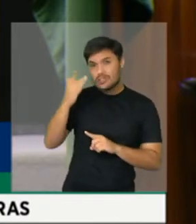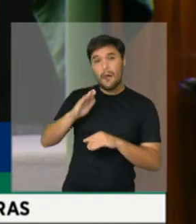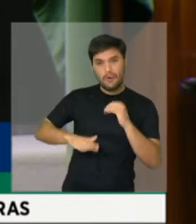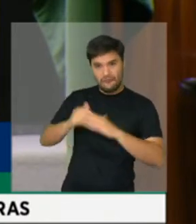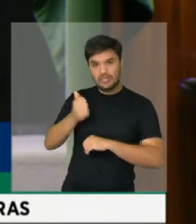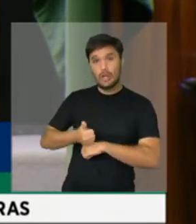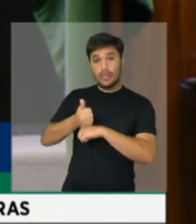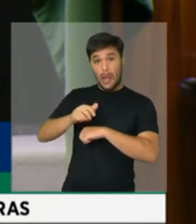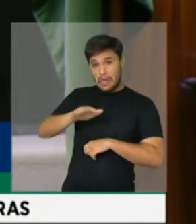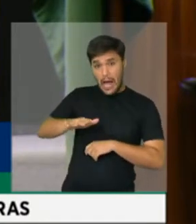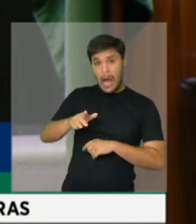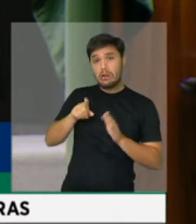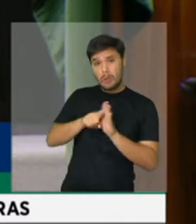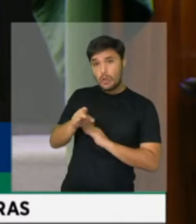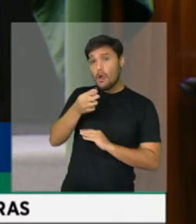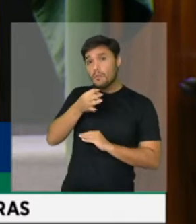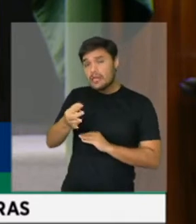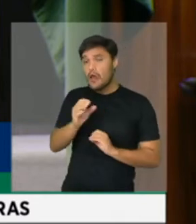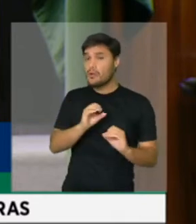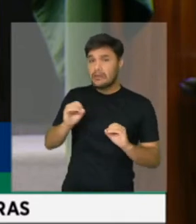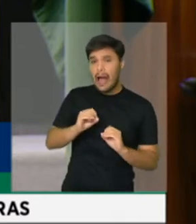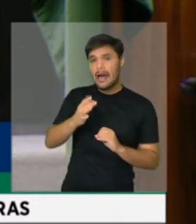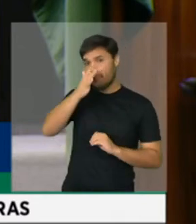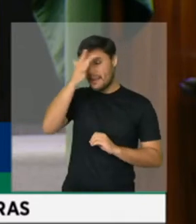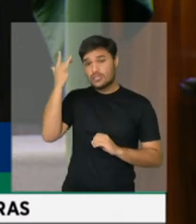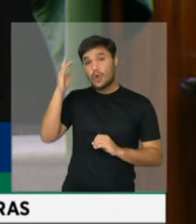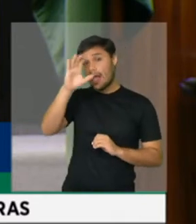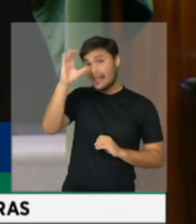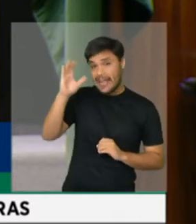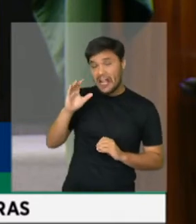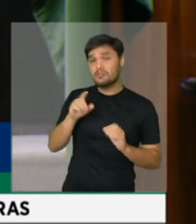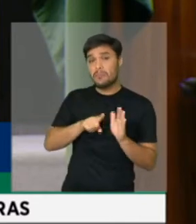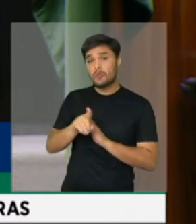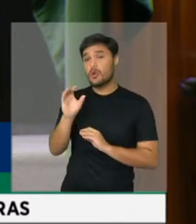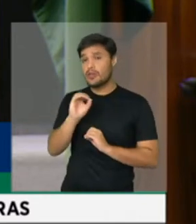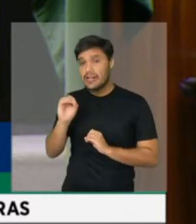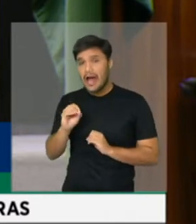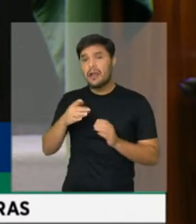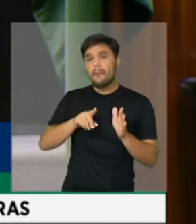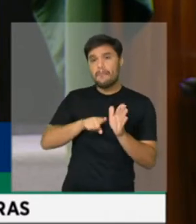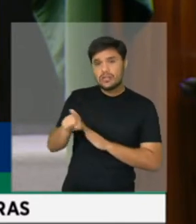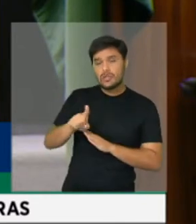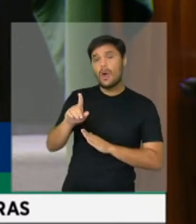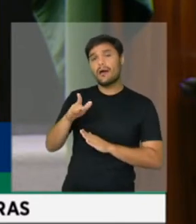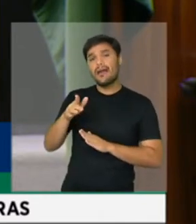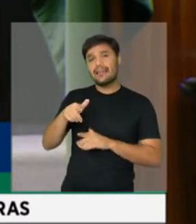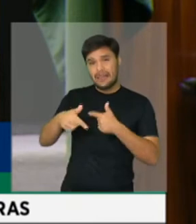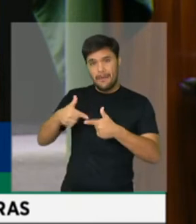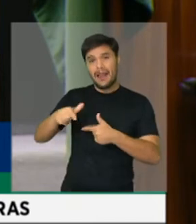MAIOR EMPRESA DE ENERGIA DA AMÉRICA LATINA. NÓS NÃO TIVEMOS UMA AUDIÊNCIA PÚBLICA. NÃO OUVIMOS